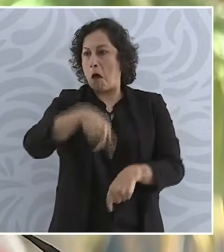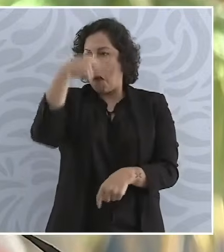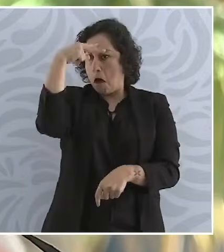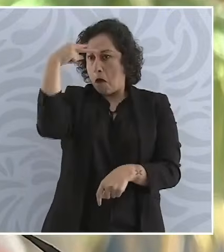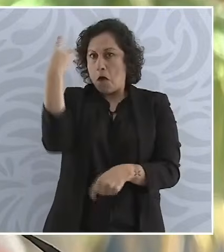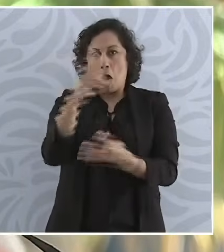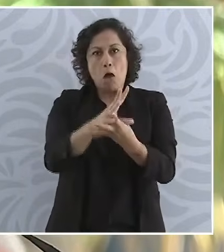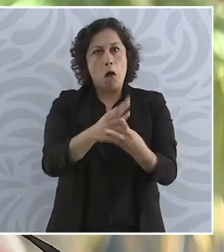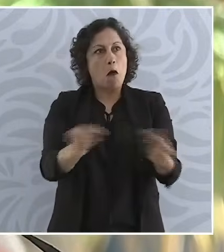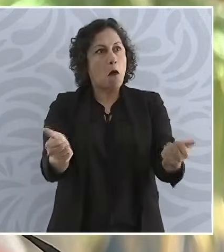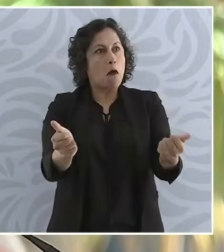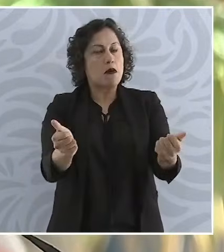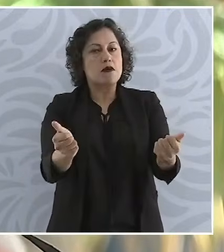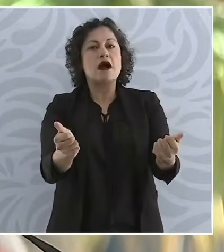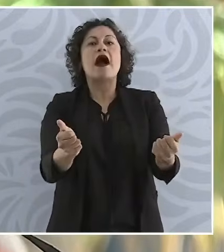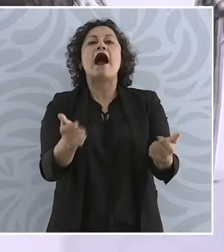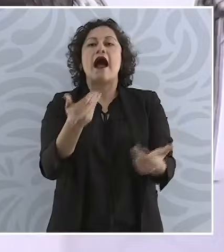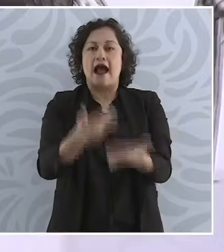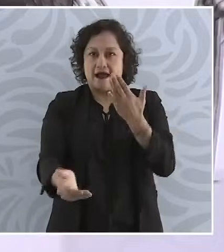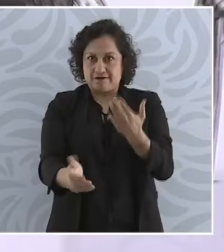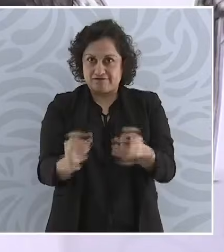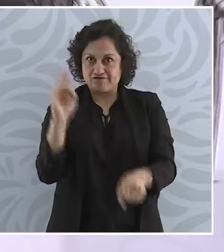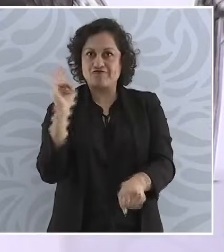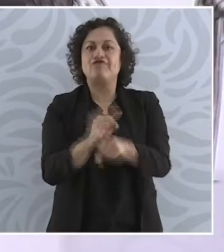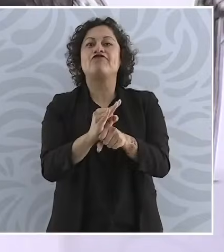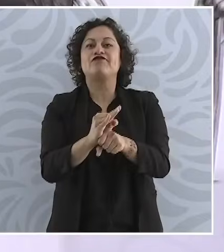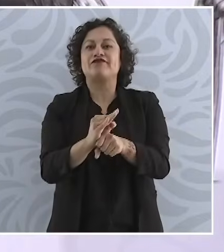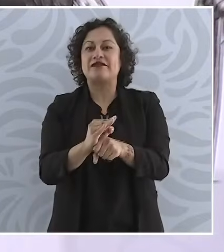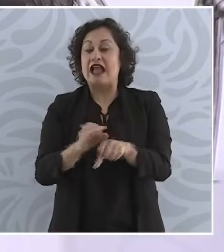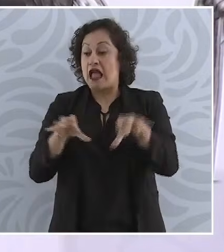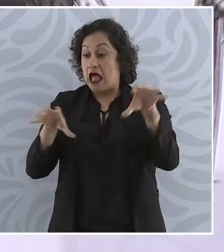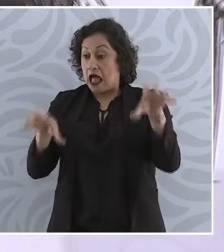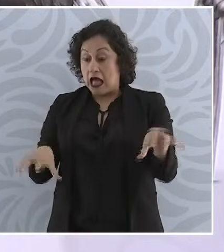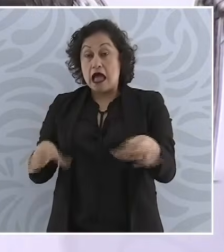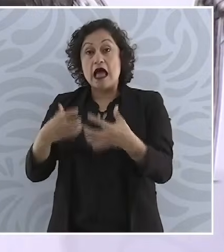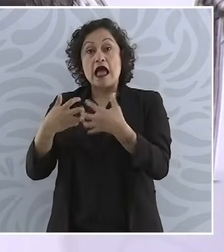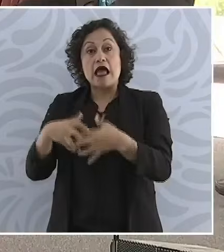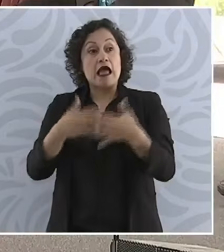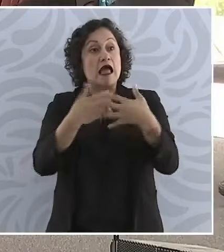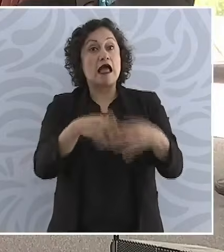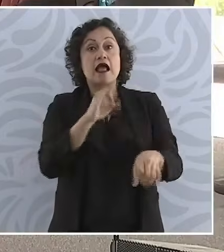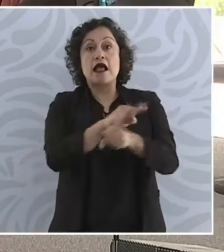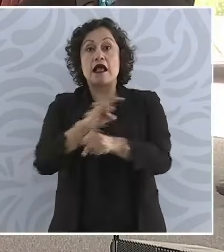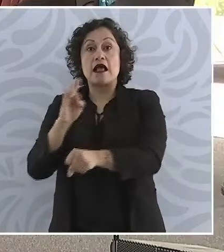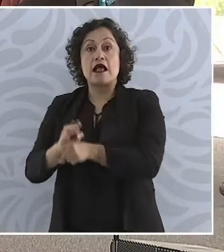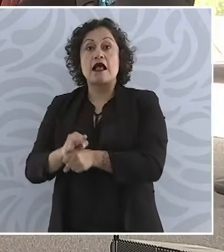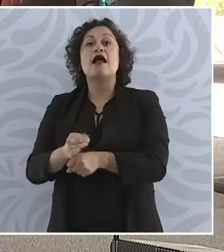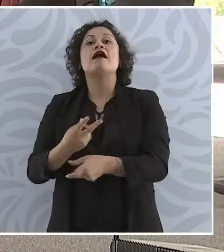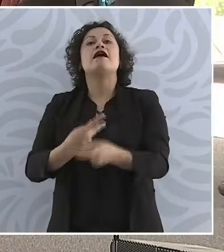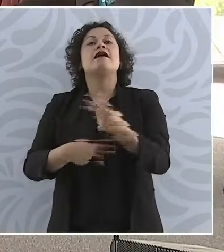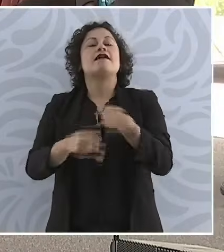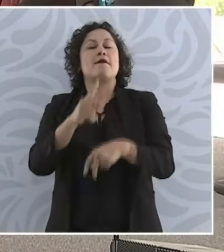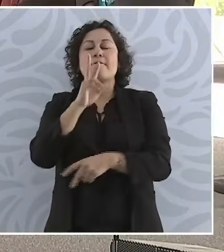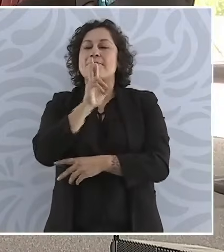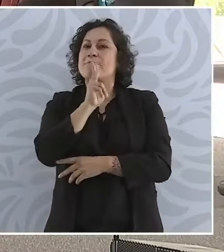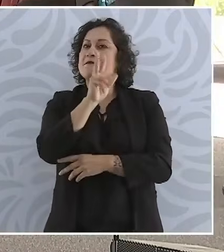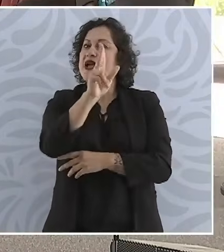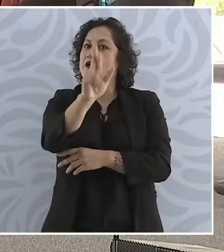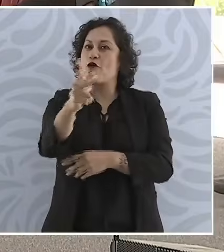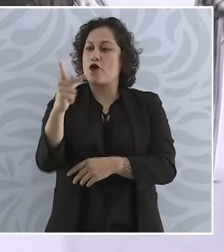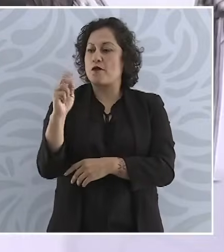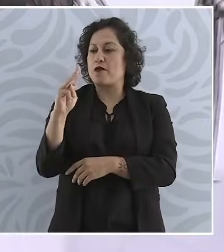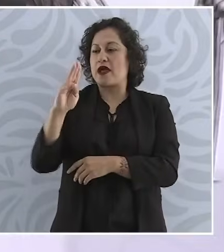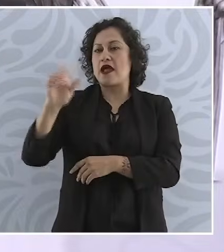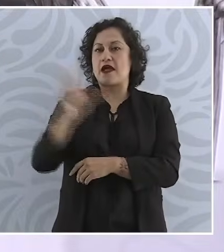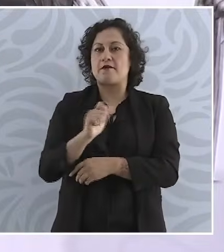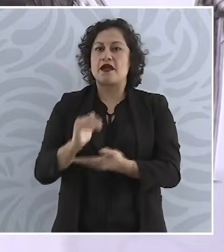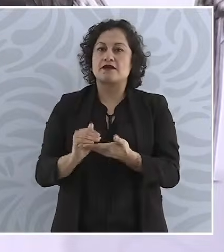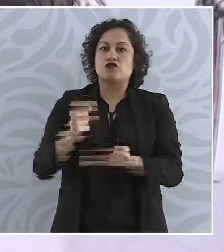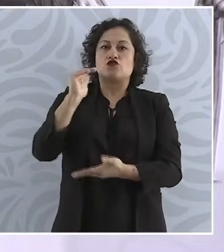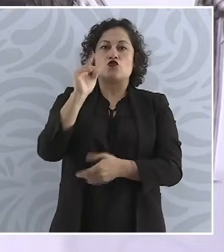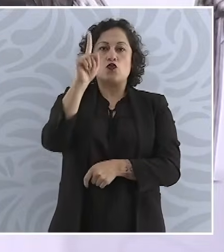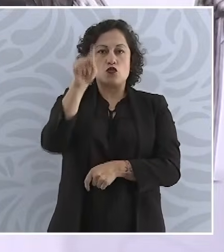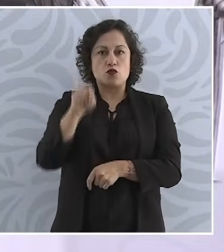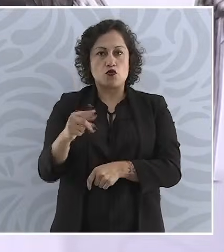antes ahí inició la recuperación de Pemex en 2018 aumentó su producción a 1.8 millones de barriles